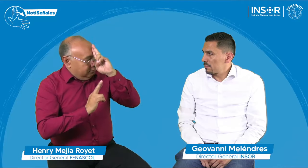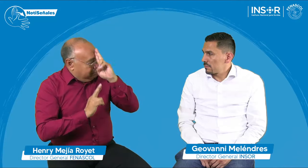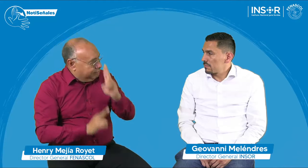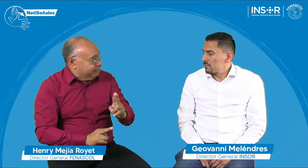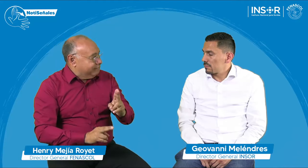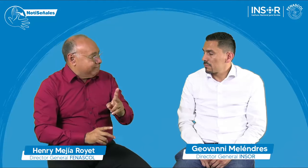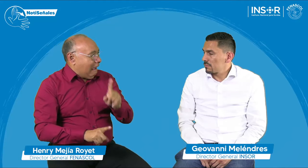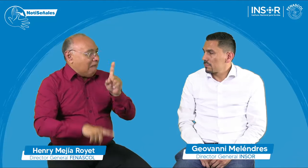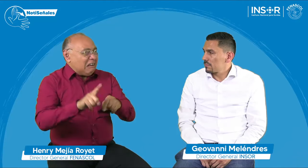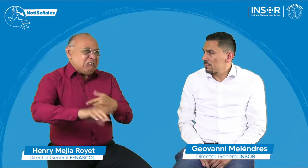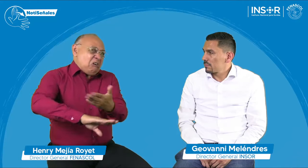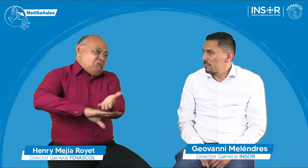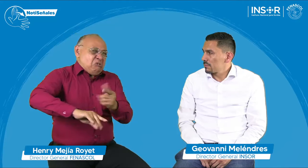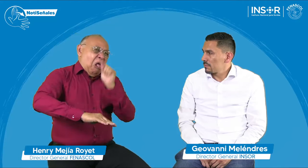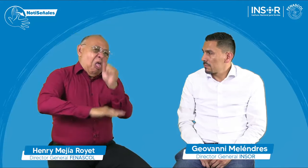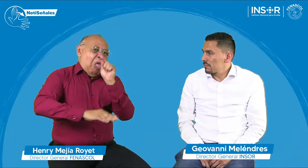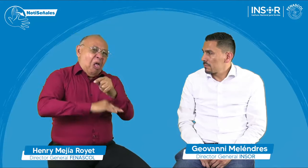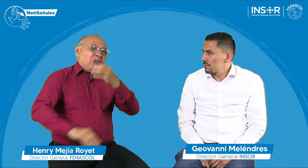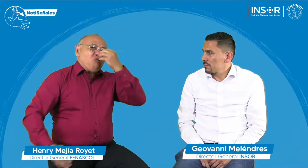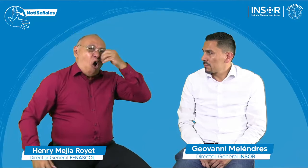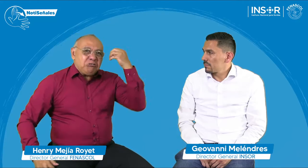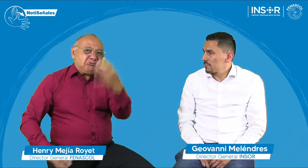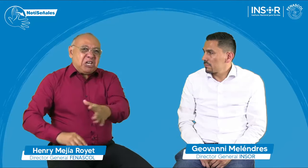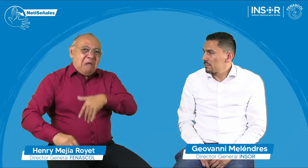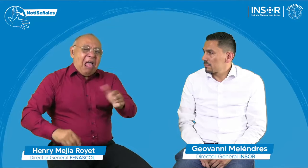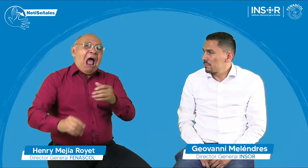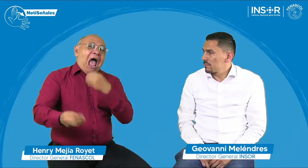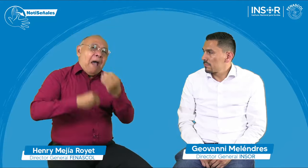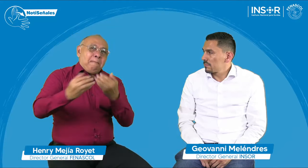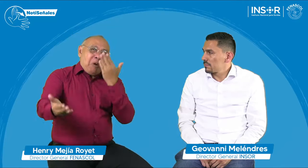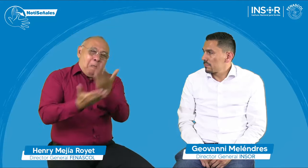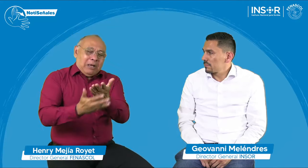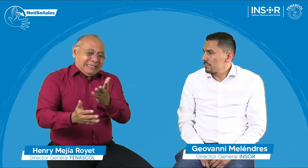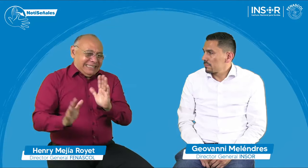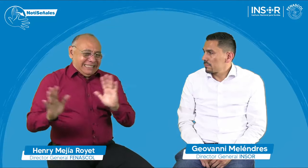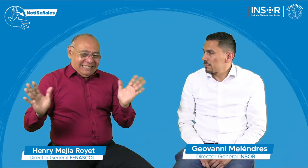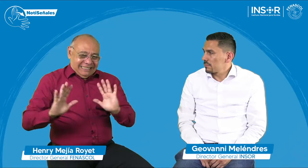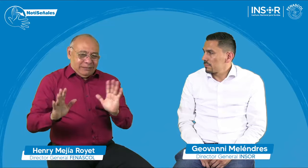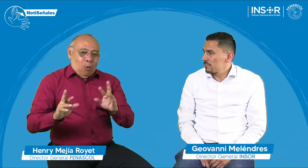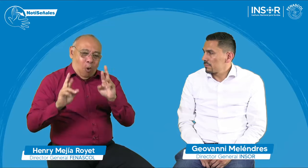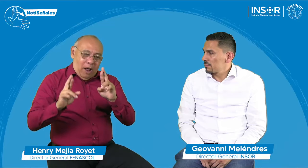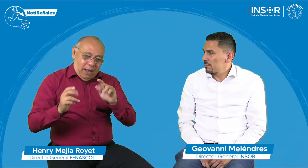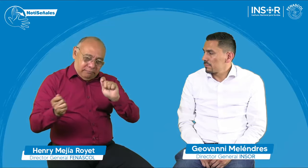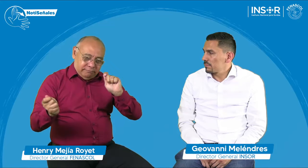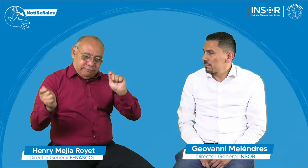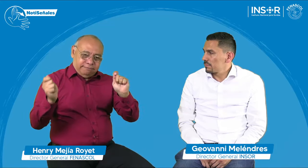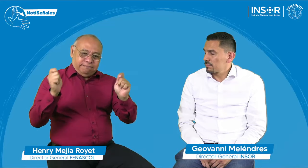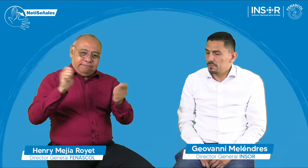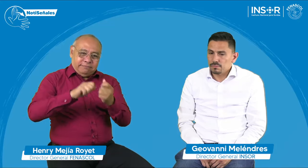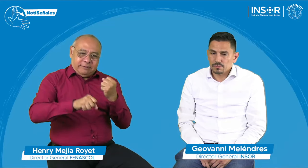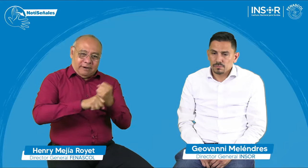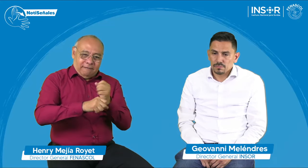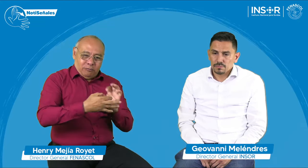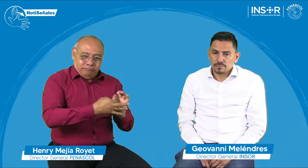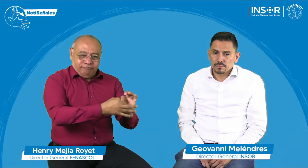costumbre de la crítica. Hagamos crítica pero también seamos propositivos. Y